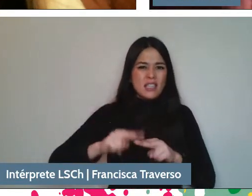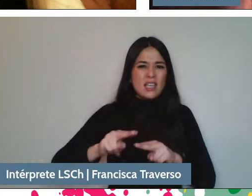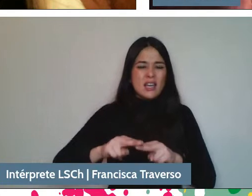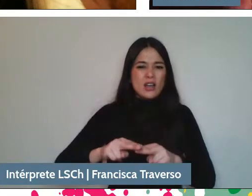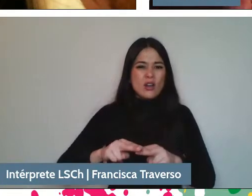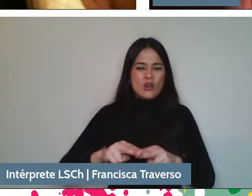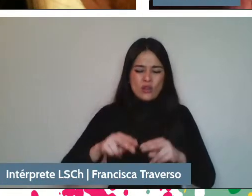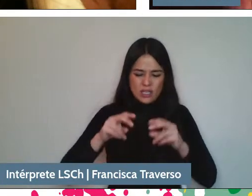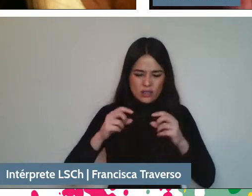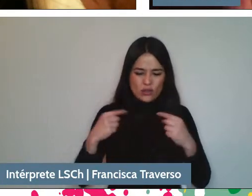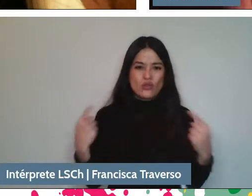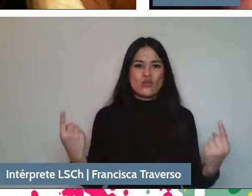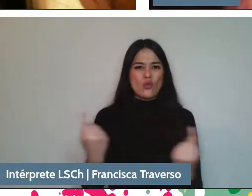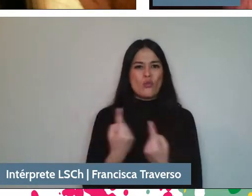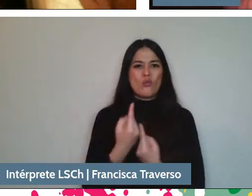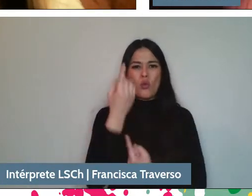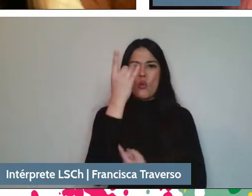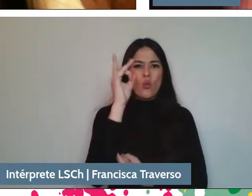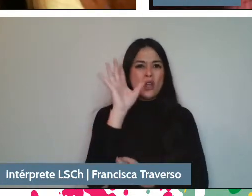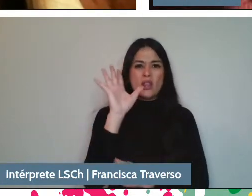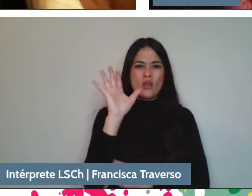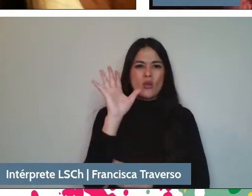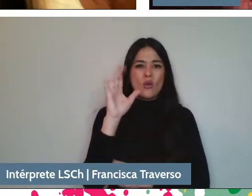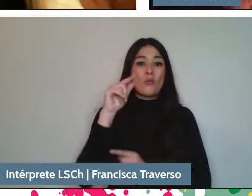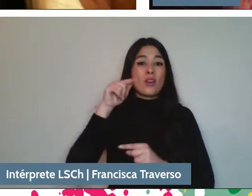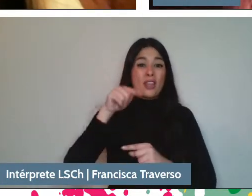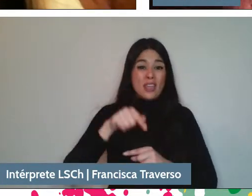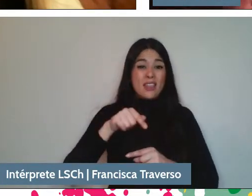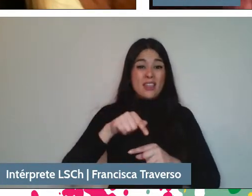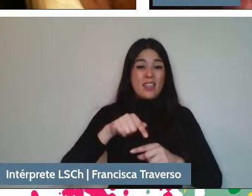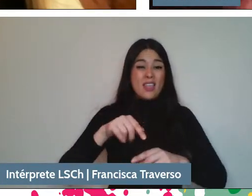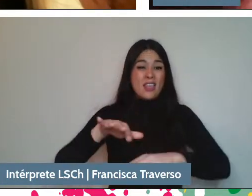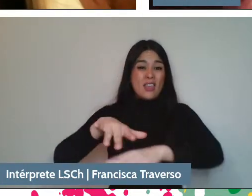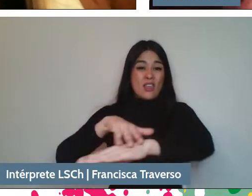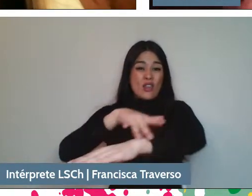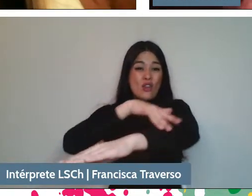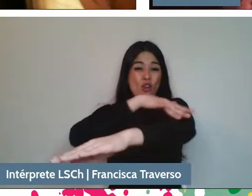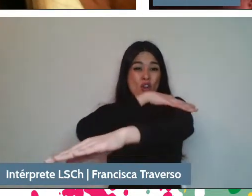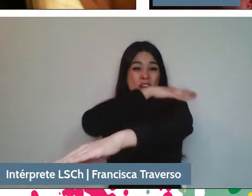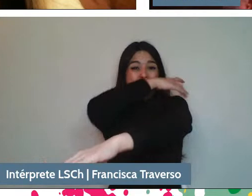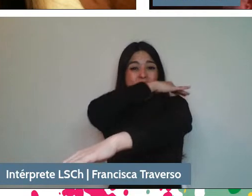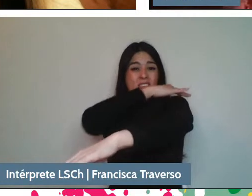Que son únicos porque esta es una geografía, la geografía de Chile, la tierra de Chile